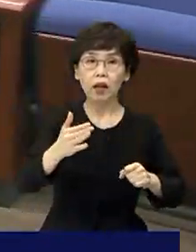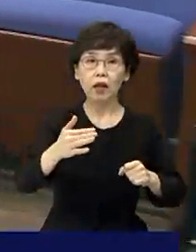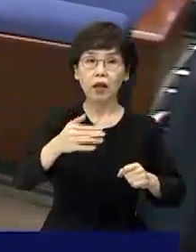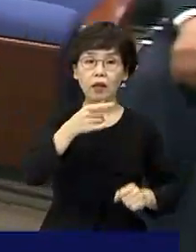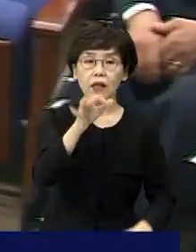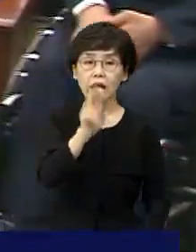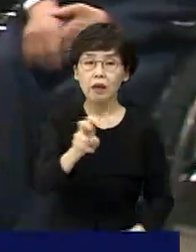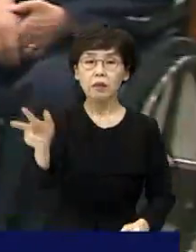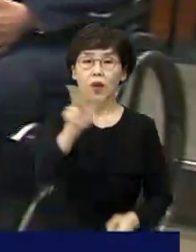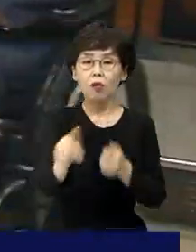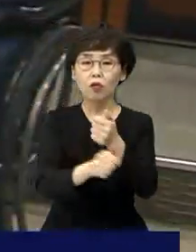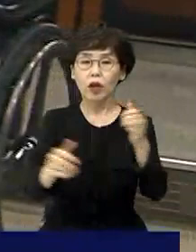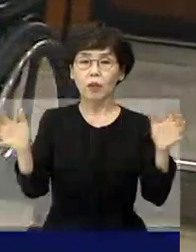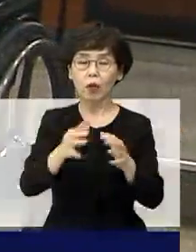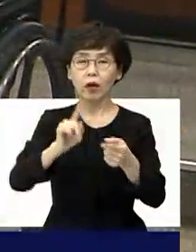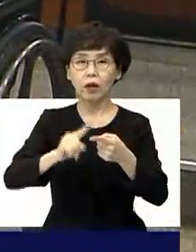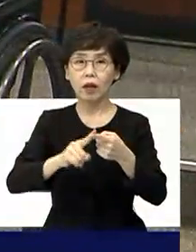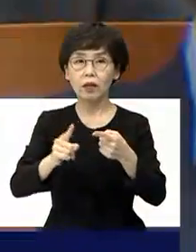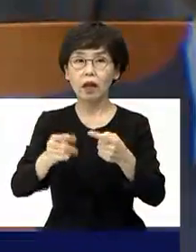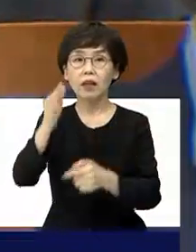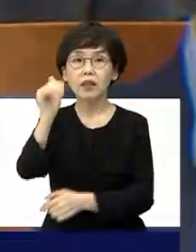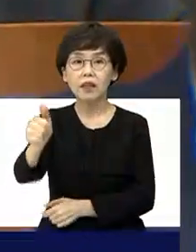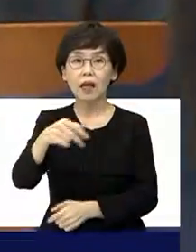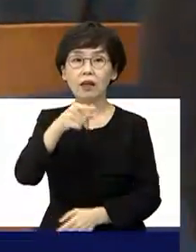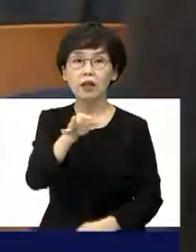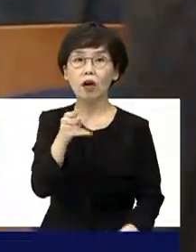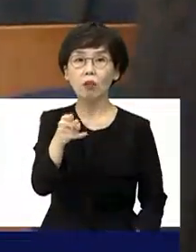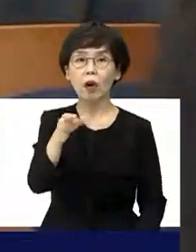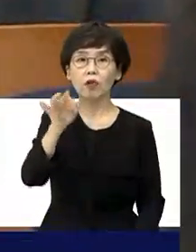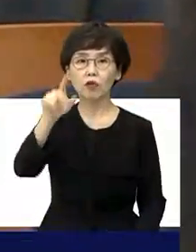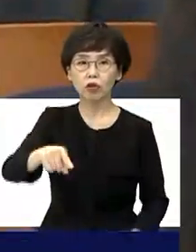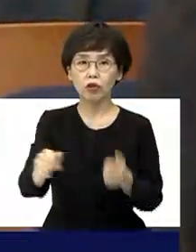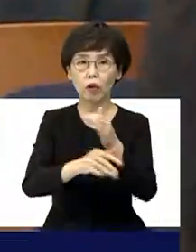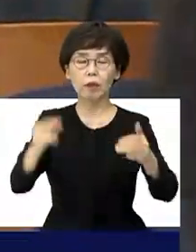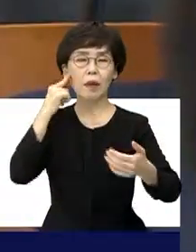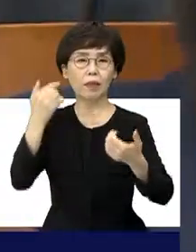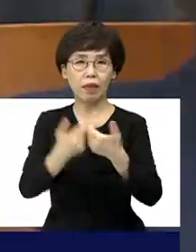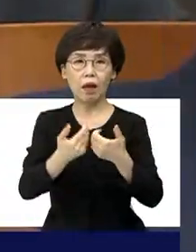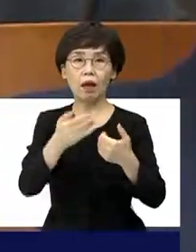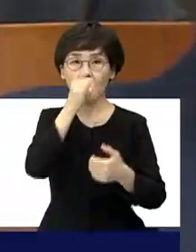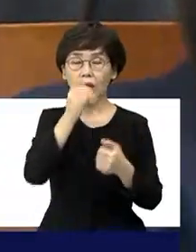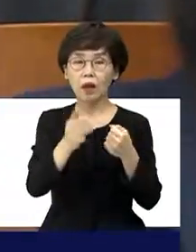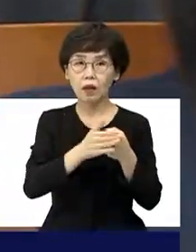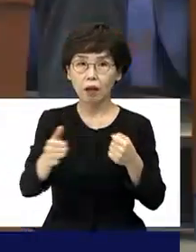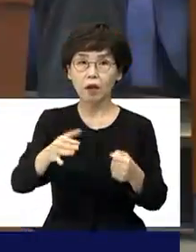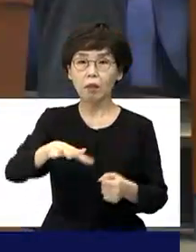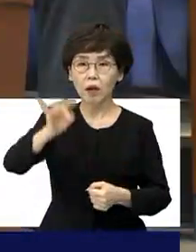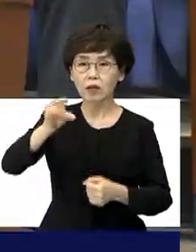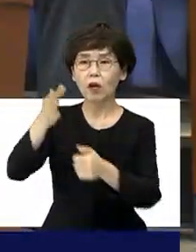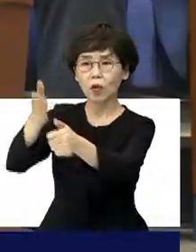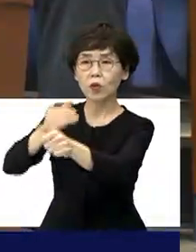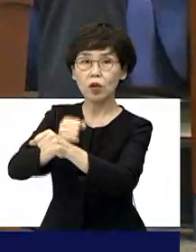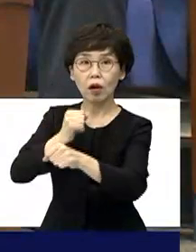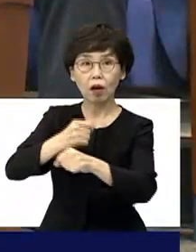상임전국위 소집에 대해 의장 서병수 의원이 반대하고 있어 일단 서 의장에게 개최를 요청하고 그 밖에도 상임전국위